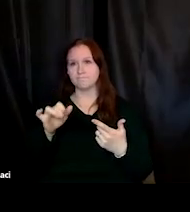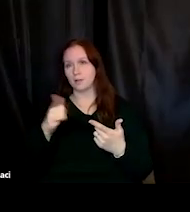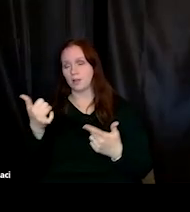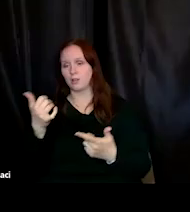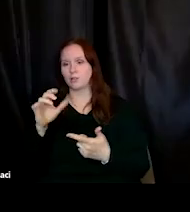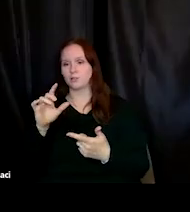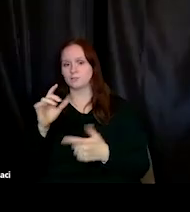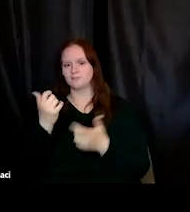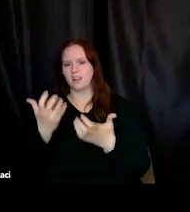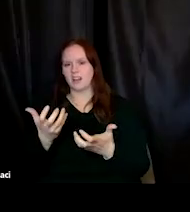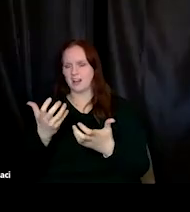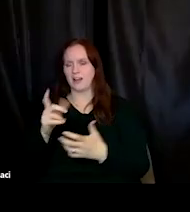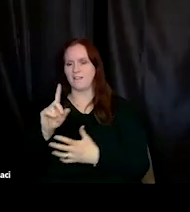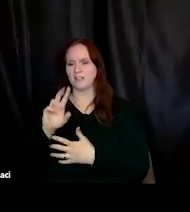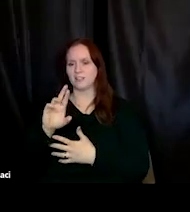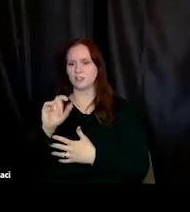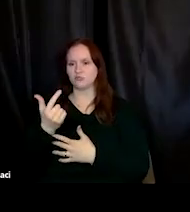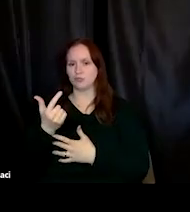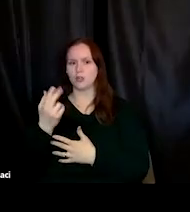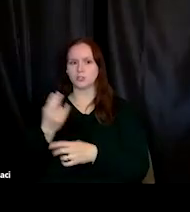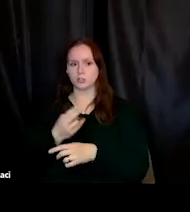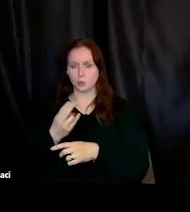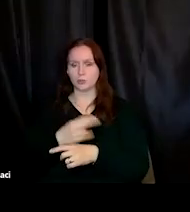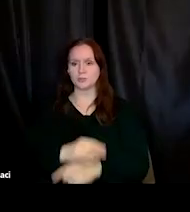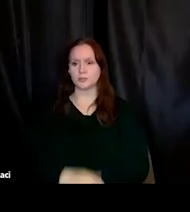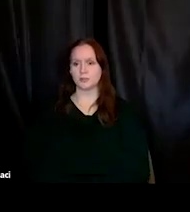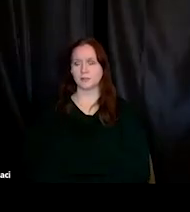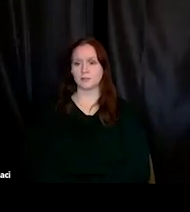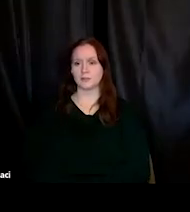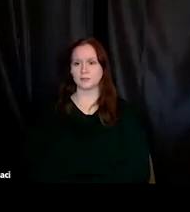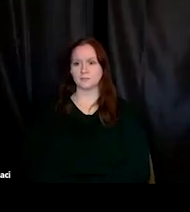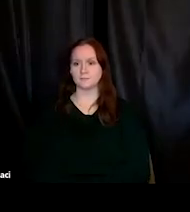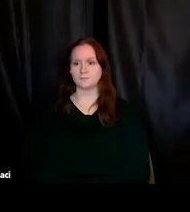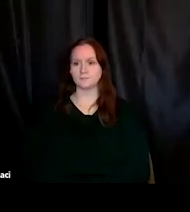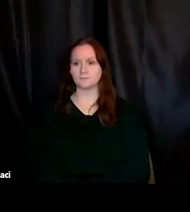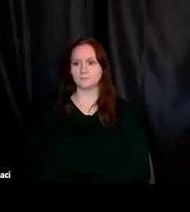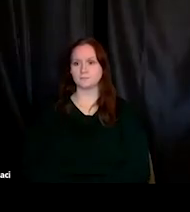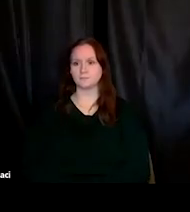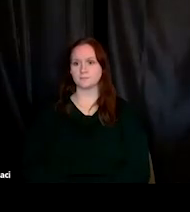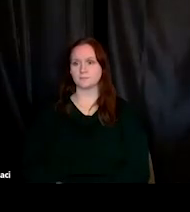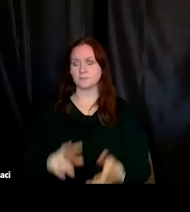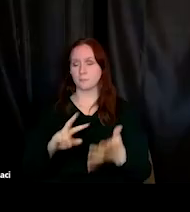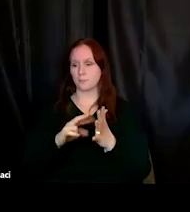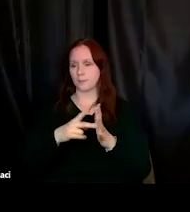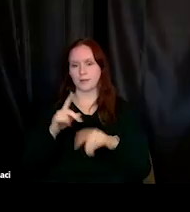pero creo que puede haber algunos baches en el camino a medida que cambian los contactos, pero trabajaremos con diligencia